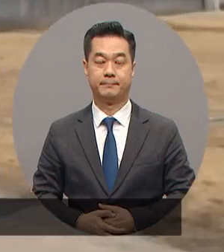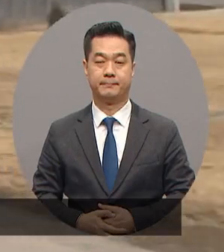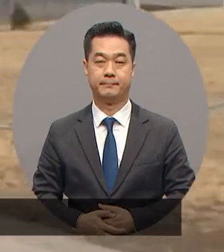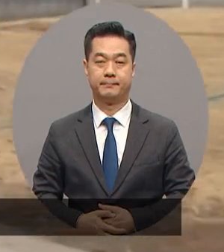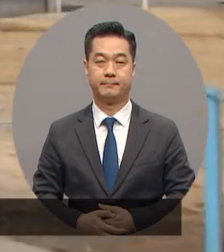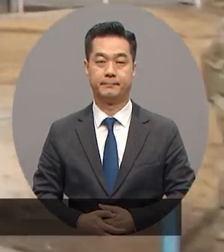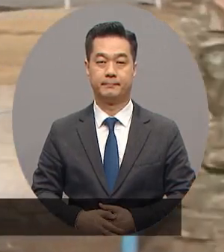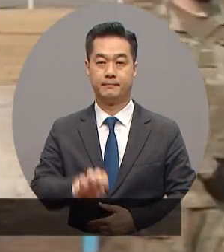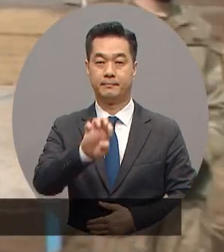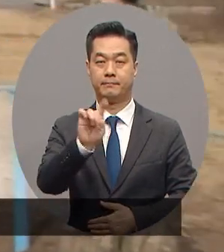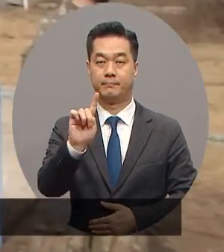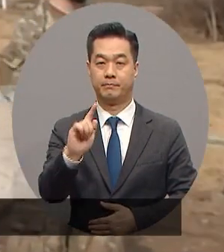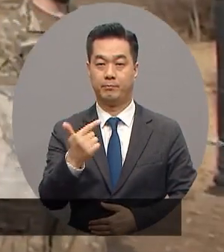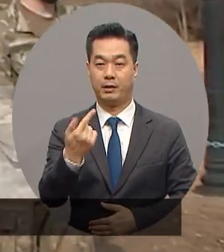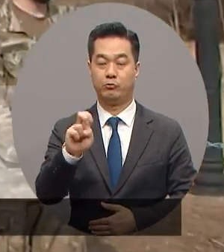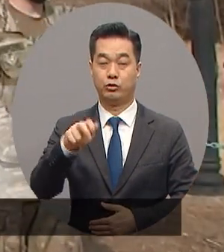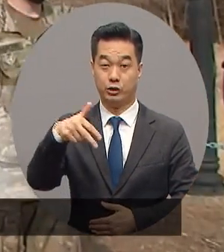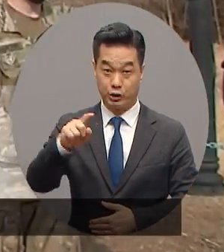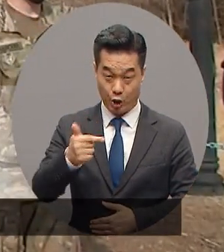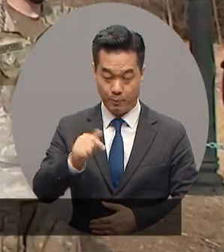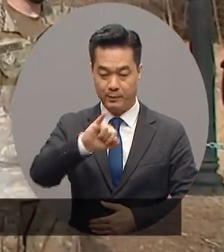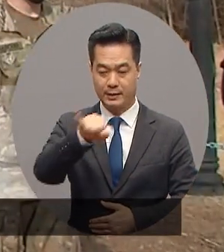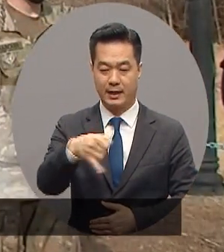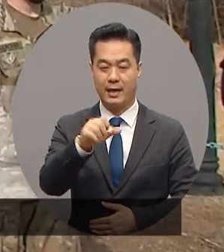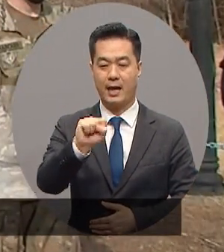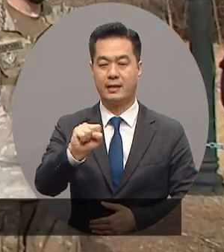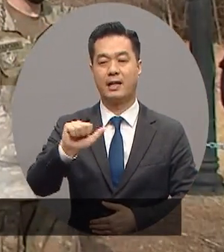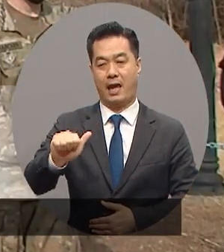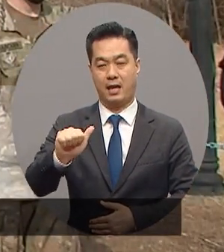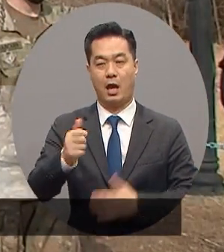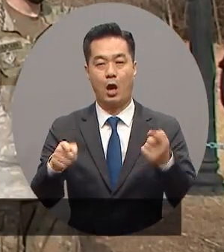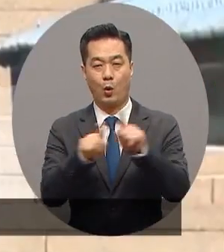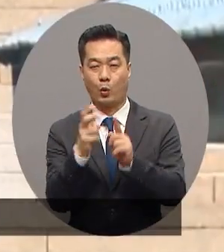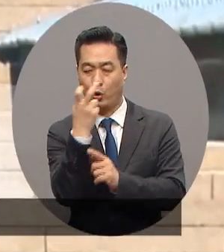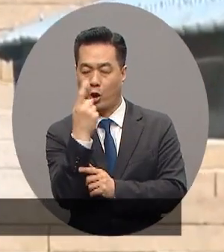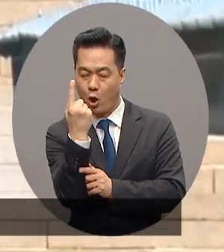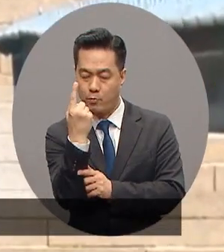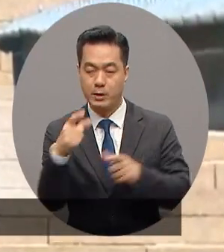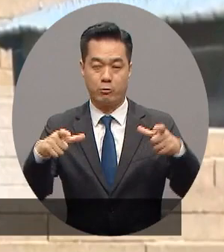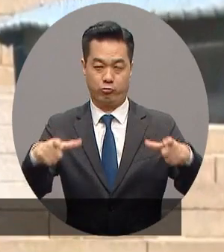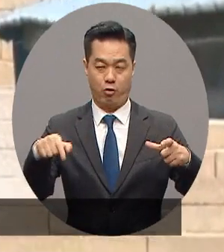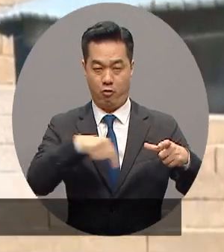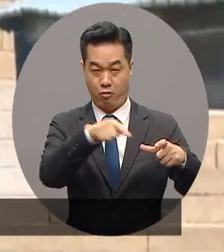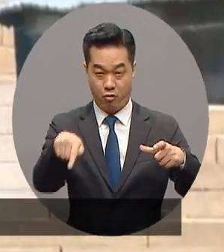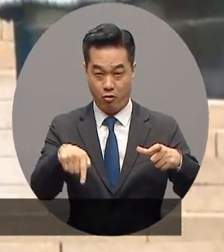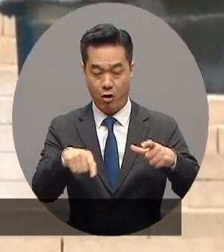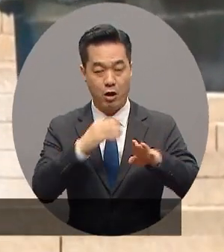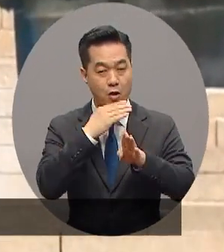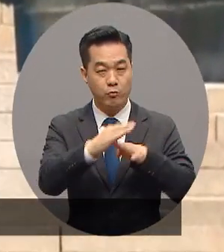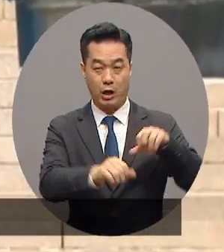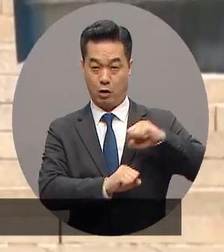홍의표 기자가 보도합니다. (기자) 판문점 공동경비구역 JSA에 근무하는 북한군이 재무장에 나선 것으로